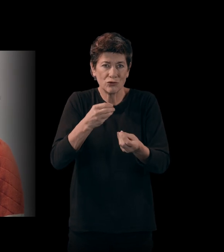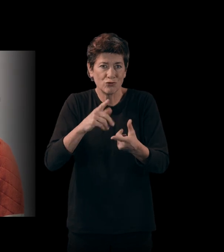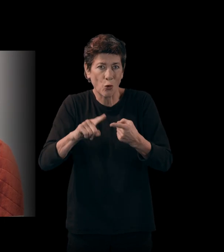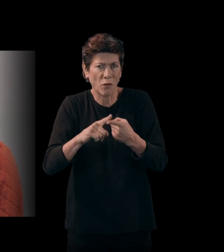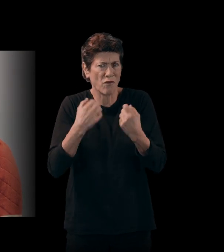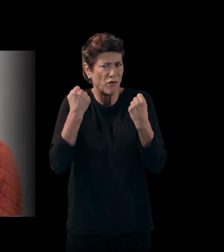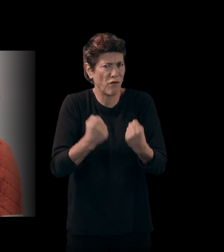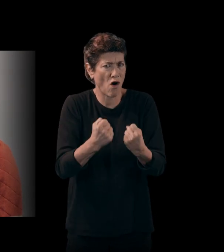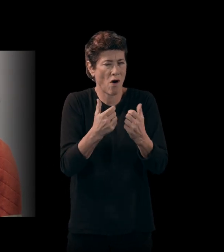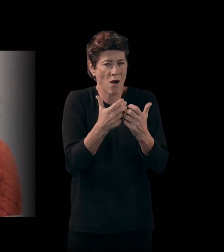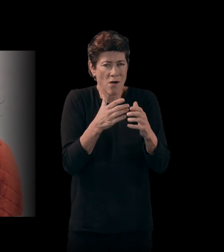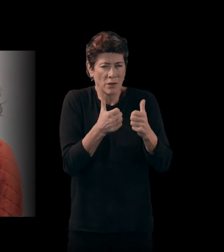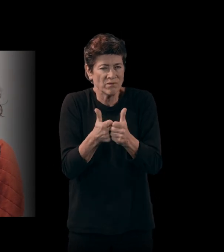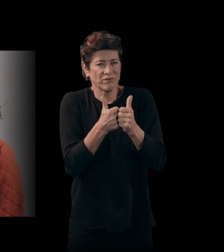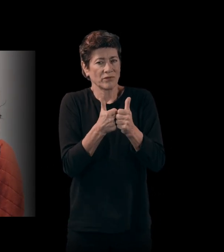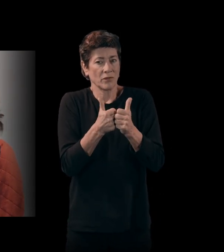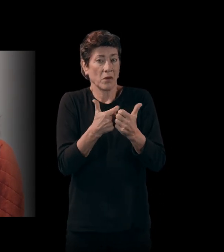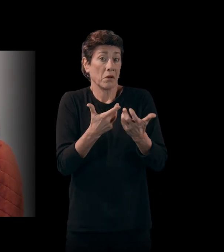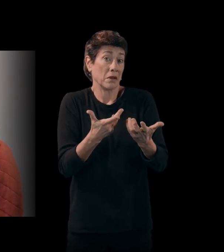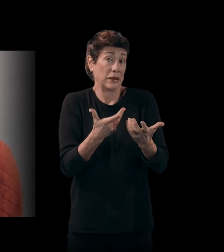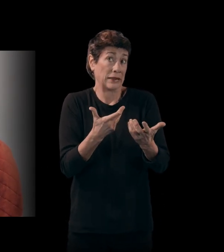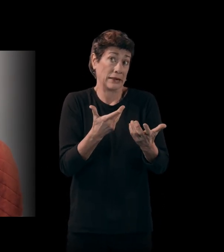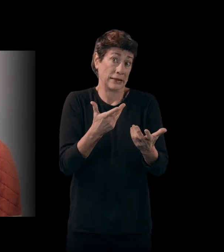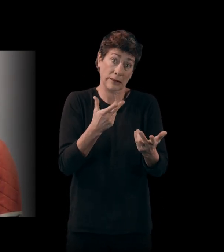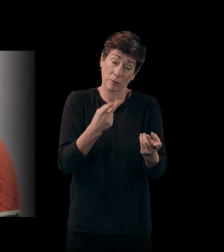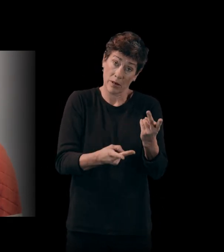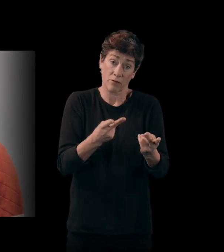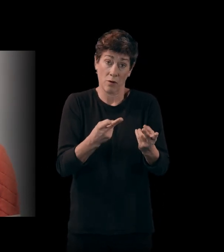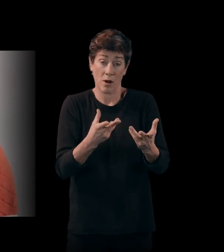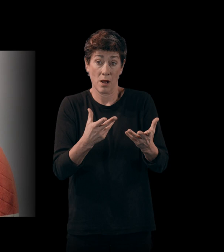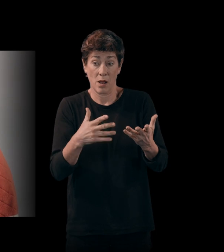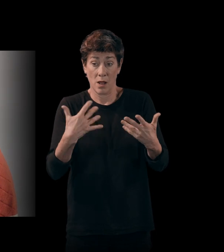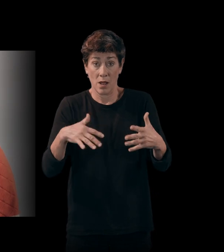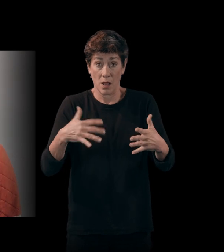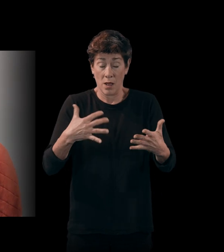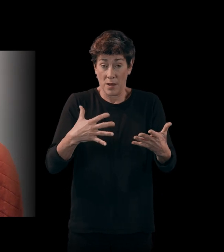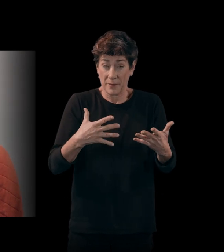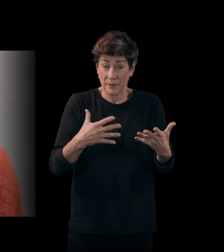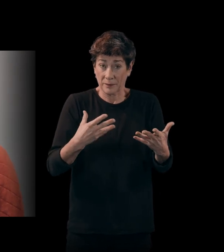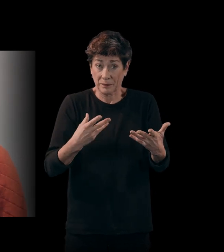Et puis, ces choses intenses, elles sont… Parfois aussi, il y a des conflits, des choses qui se passent et qui